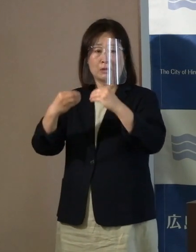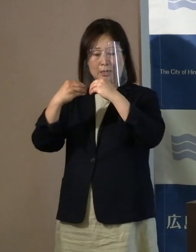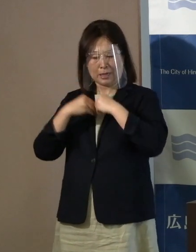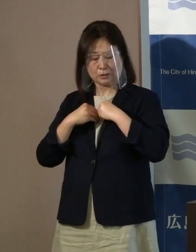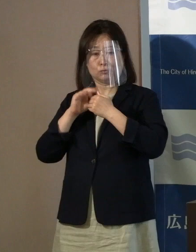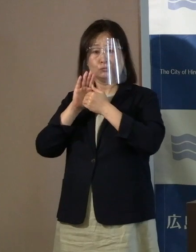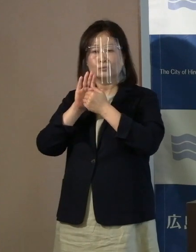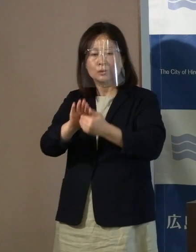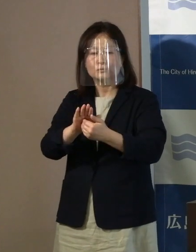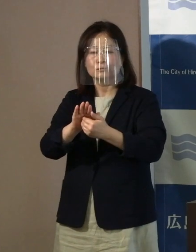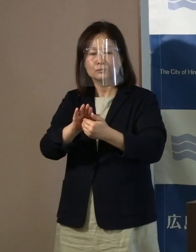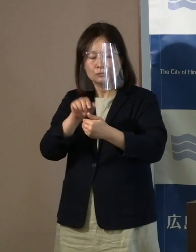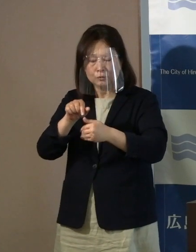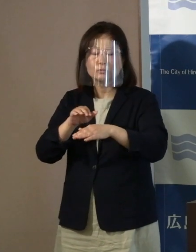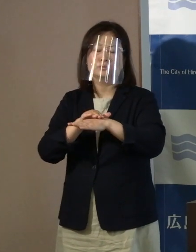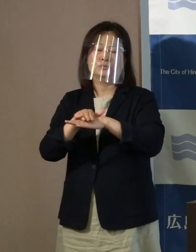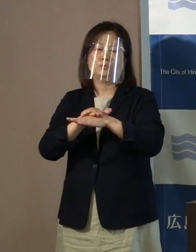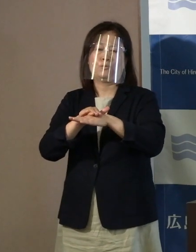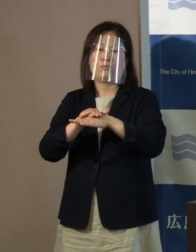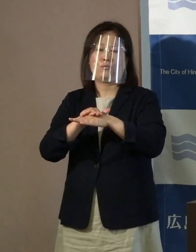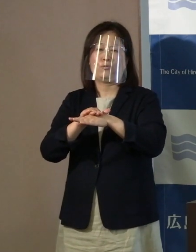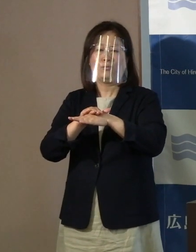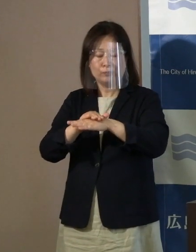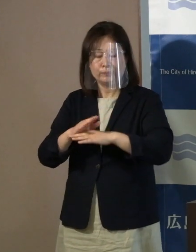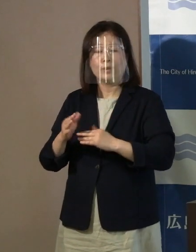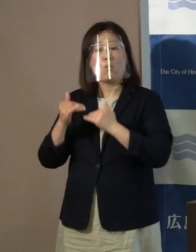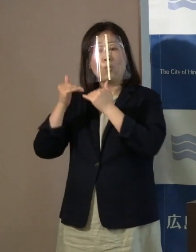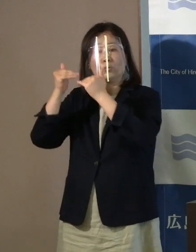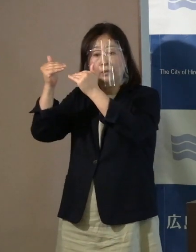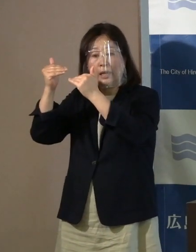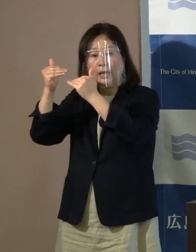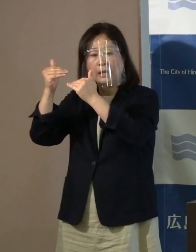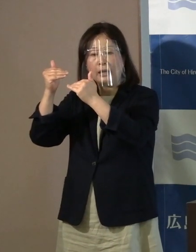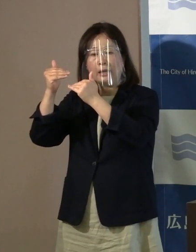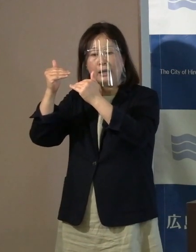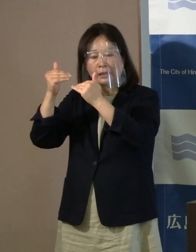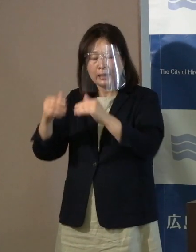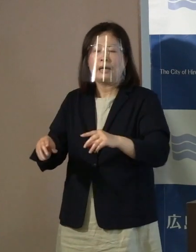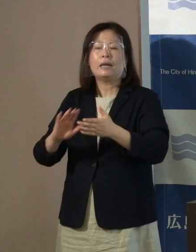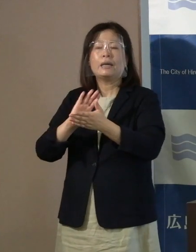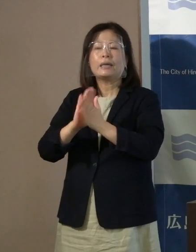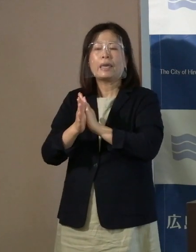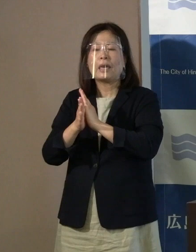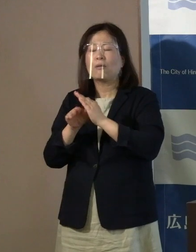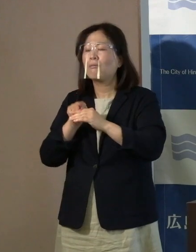そういった大人の県境を越えた移動 っていうものを避けていく｡